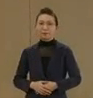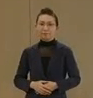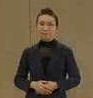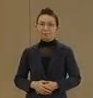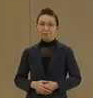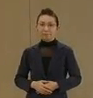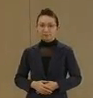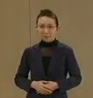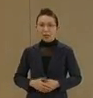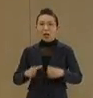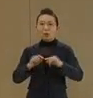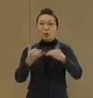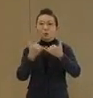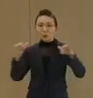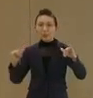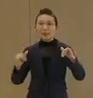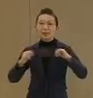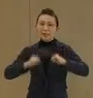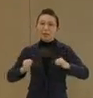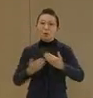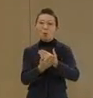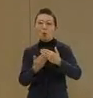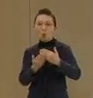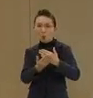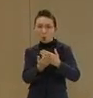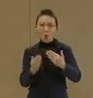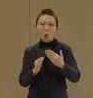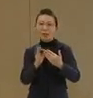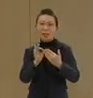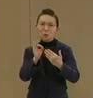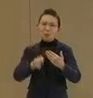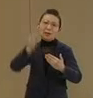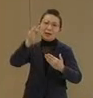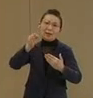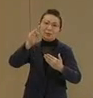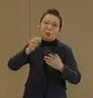高すぎる国民健康保険料を 引き下げると共に